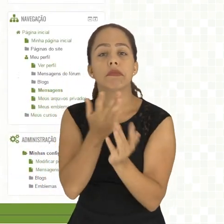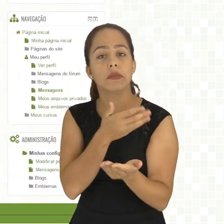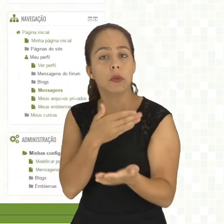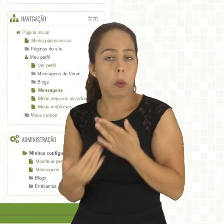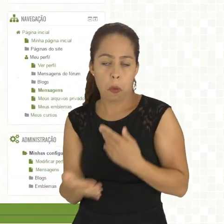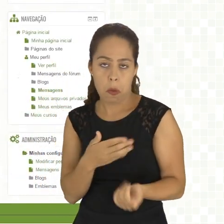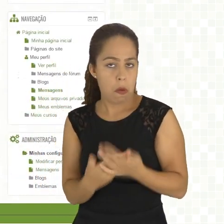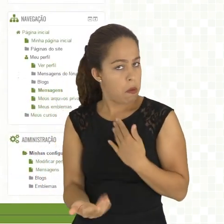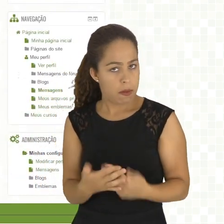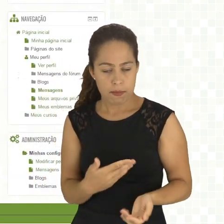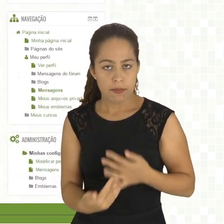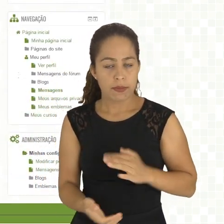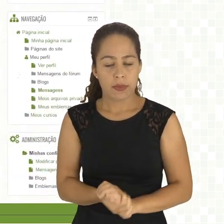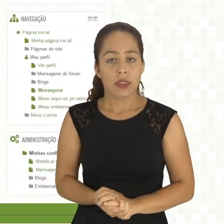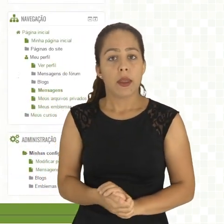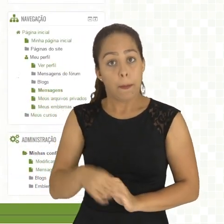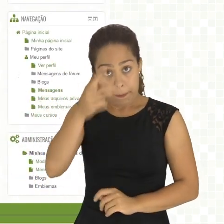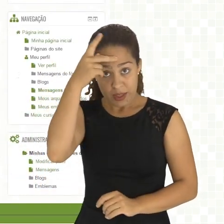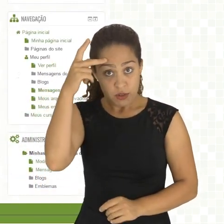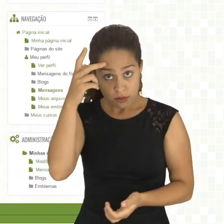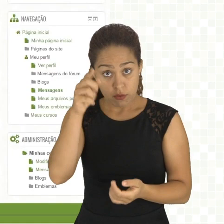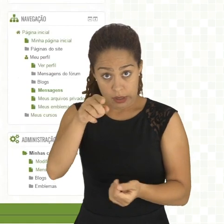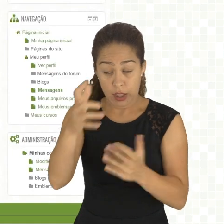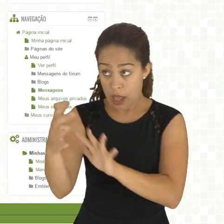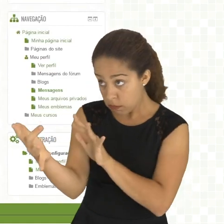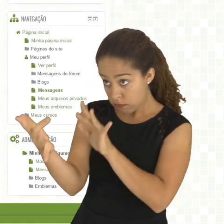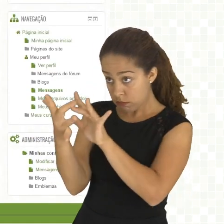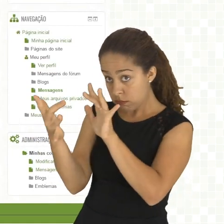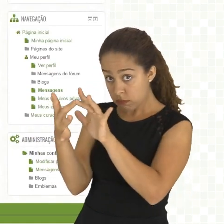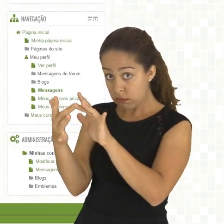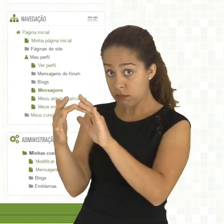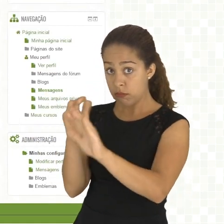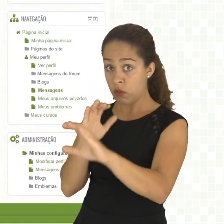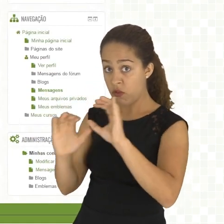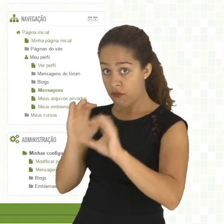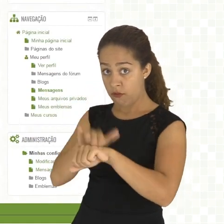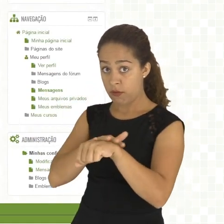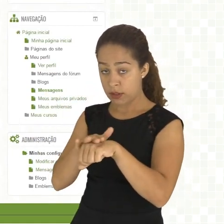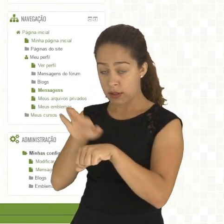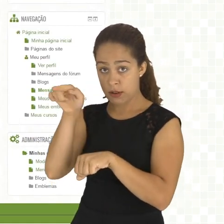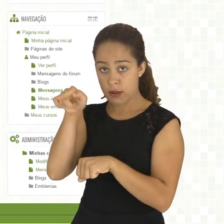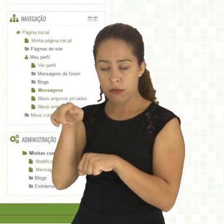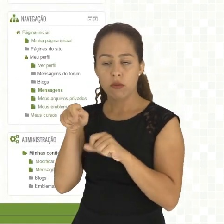Então você pode pesquisar aqui com a